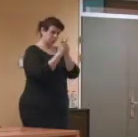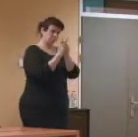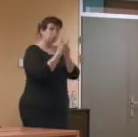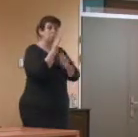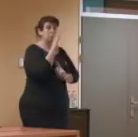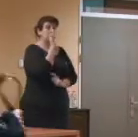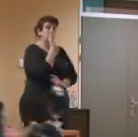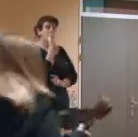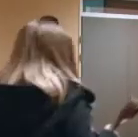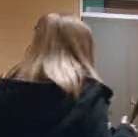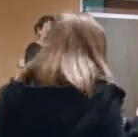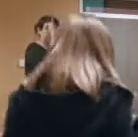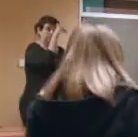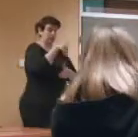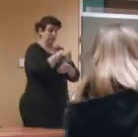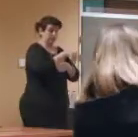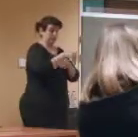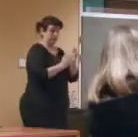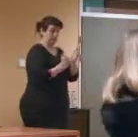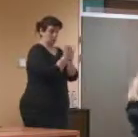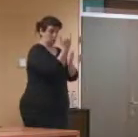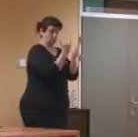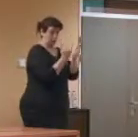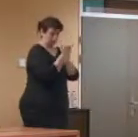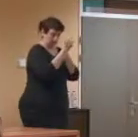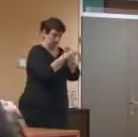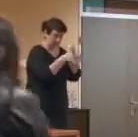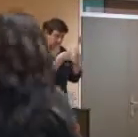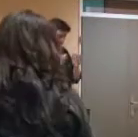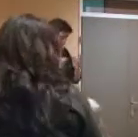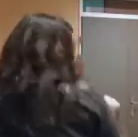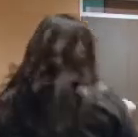empiezan dentro de nada las jornadas, yo mismo tengo un espacio a